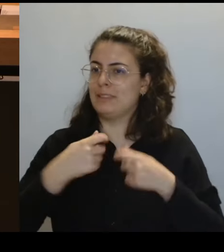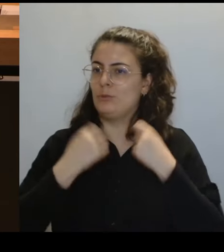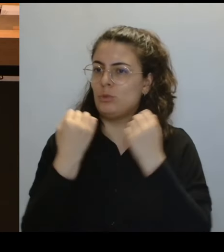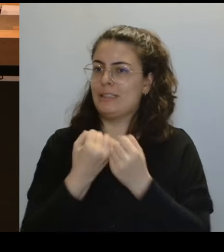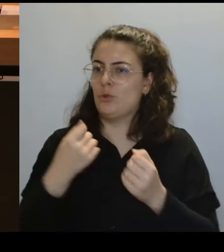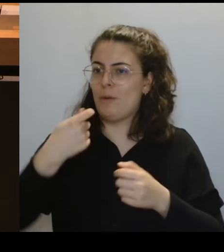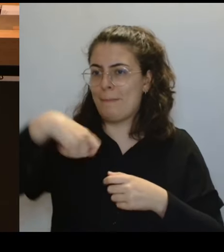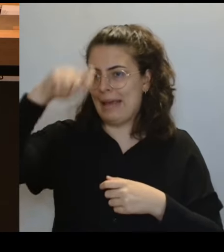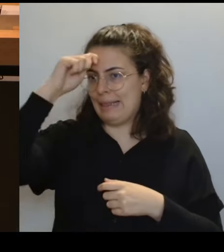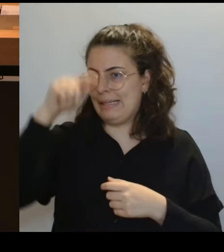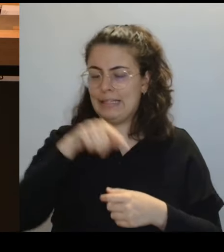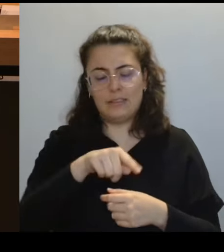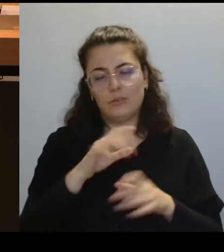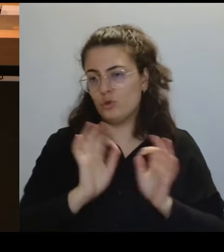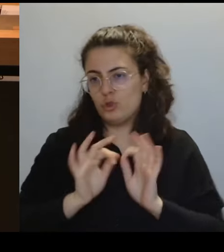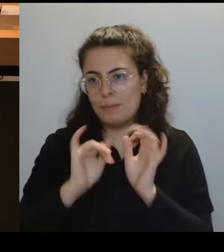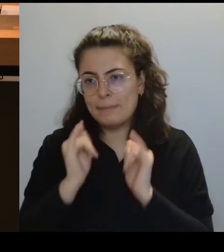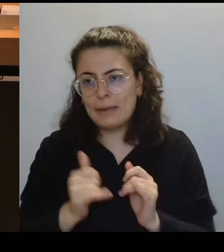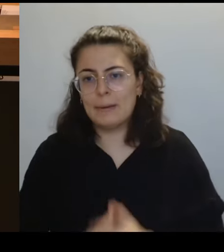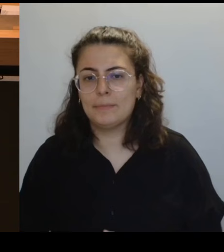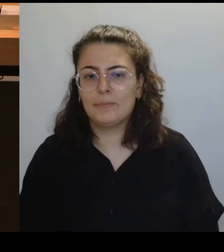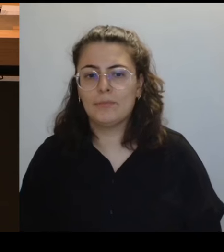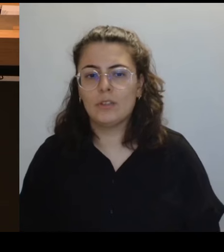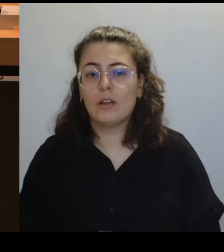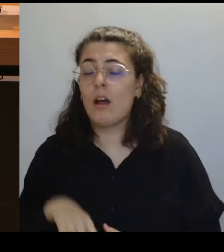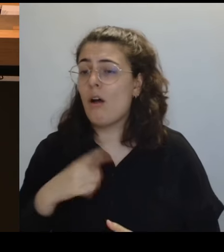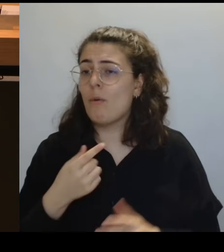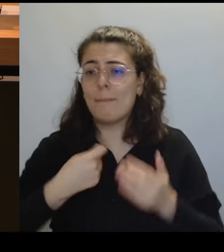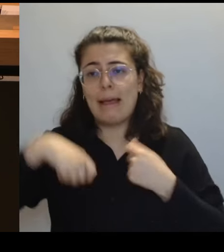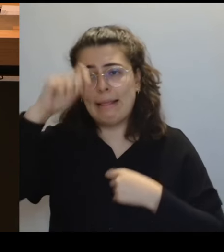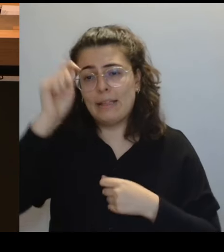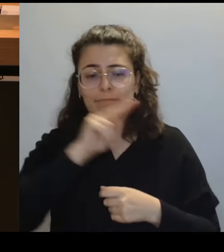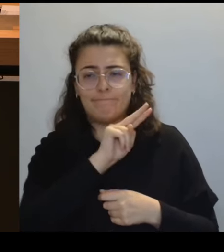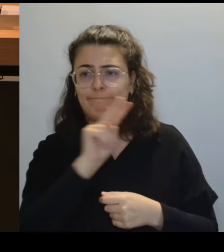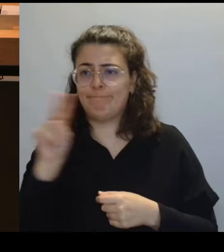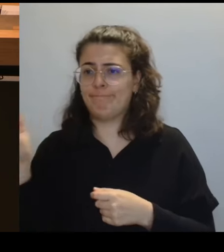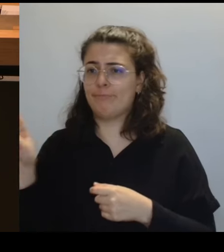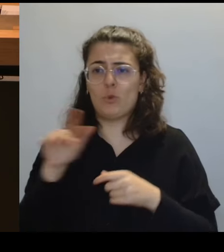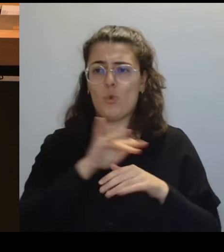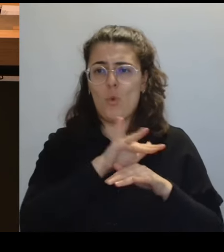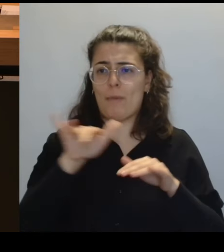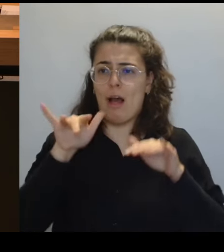Das sehen wir überall in Berlin. Nicht nur, weil auch weiterhin verfügbare Angebote vollkommen unzureichend sind.